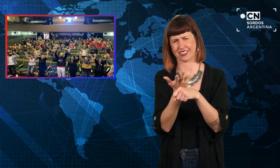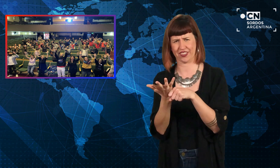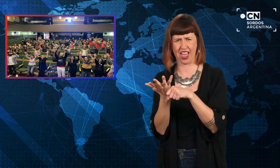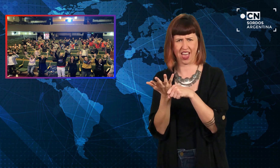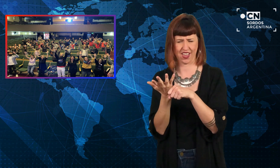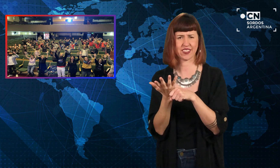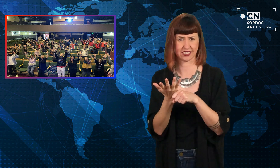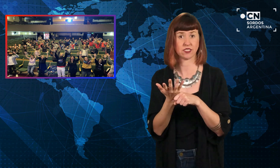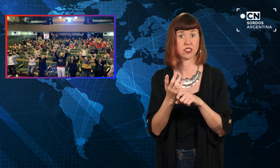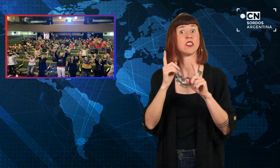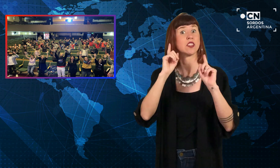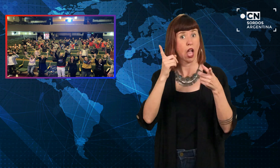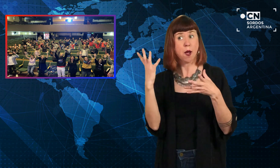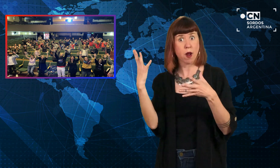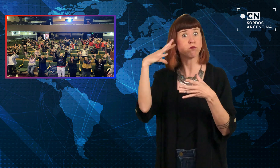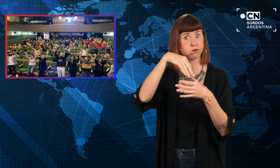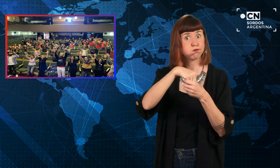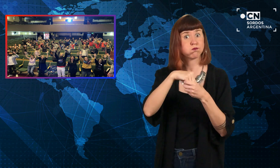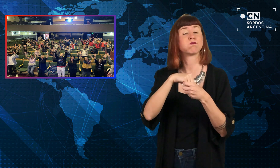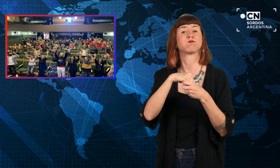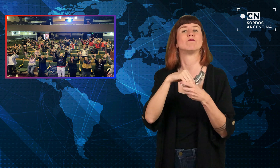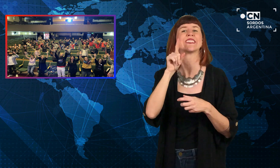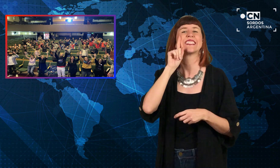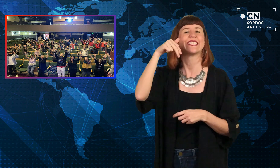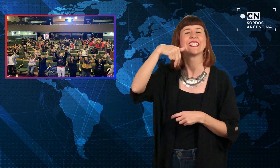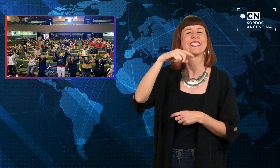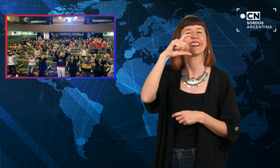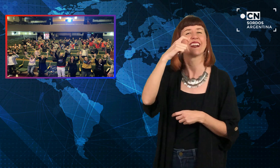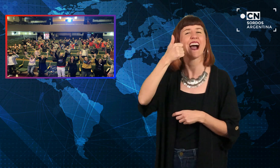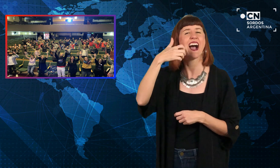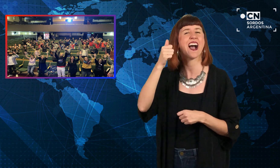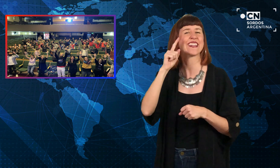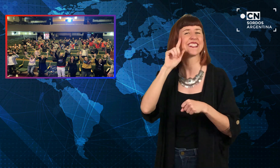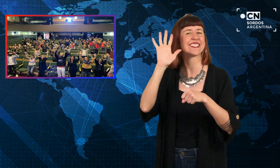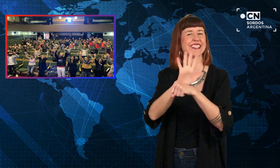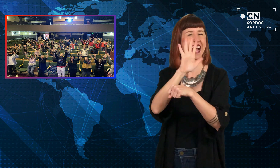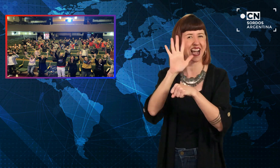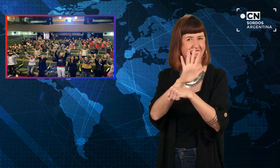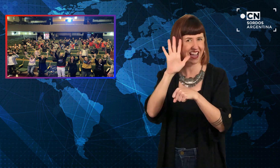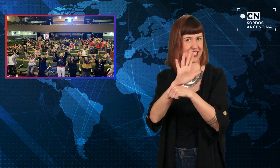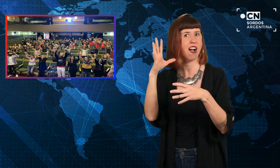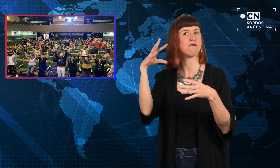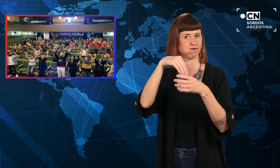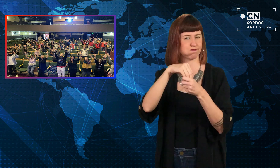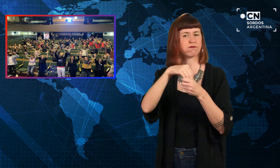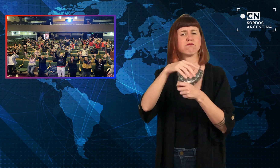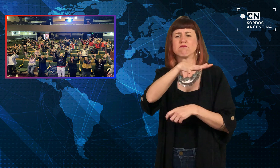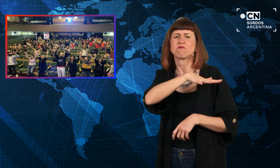del Municipio de Quilmes, organizaron una actividad especial